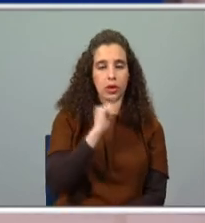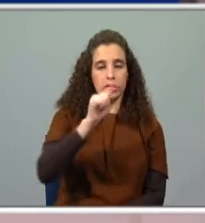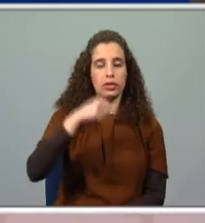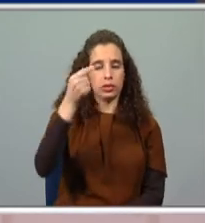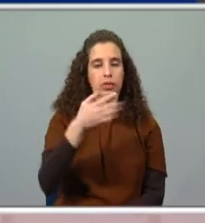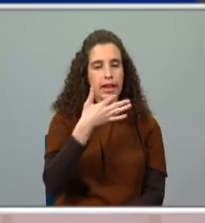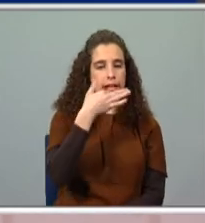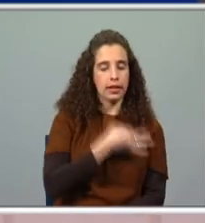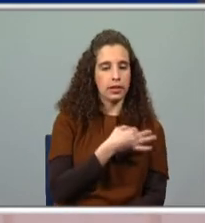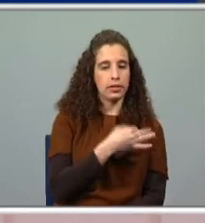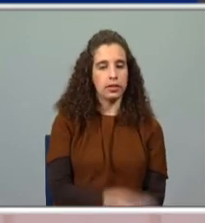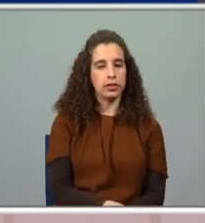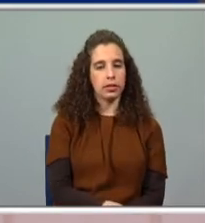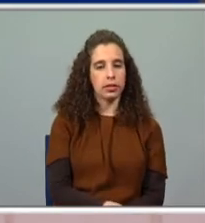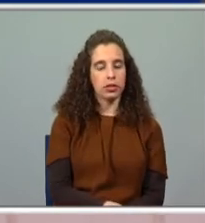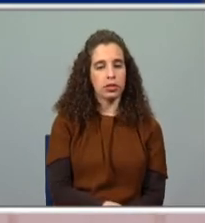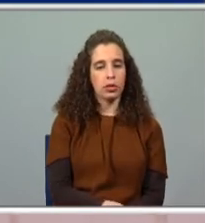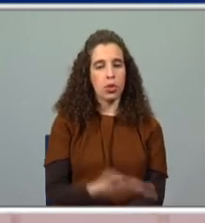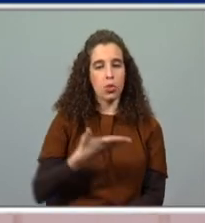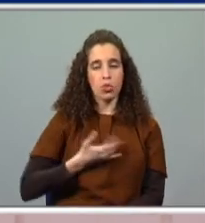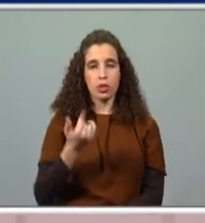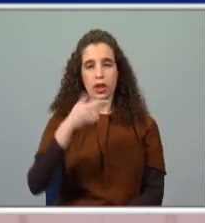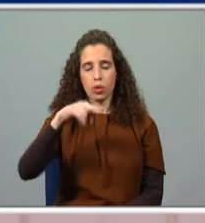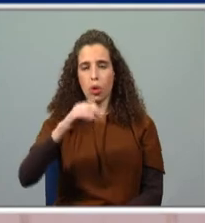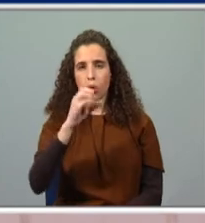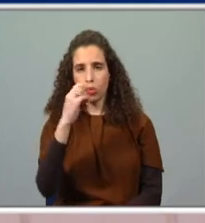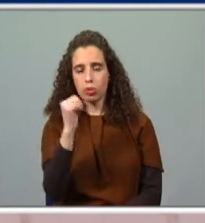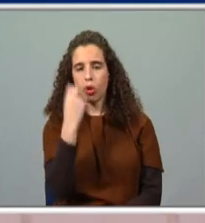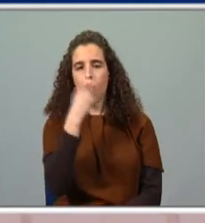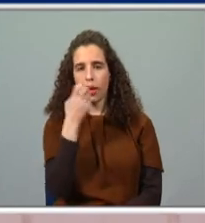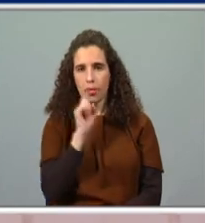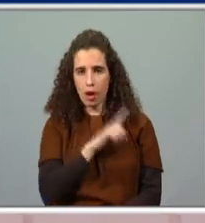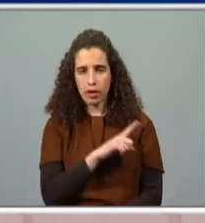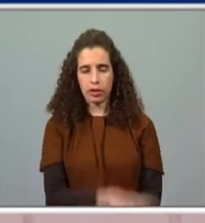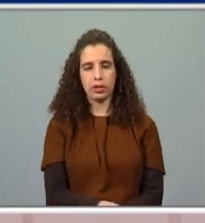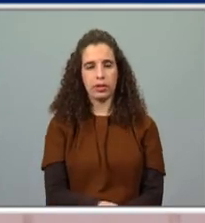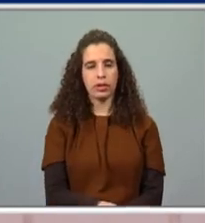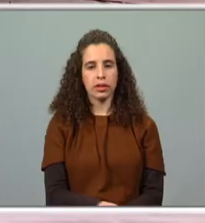identificar os nossos ditongos orais pode ser ótimo então vamos já partir 識別我們的口語雙元音可能很棒，所以我們走吧